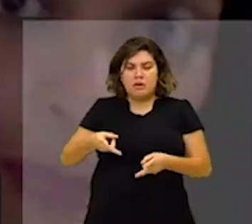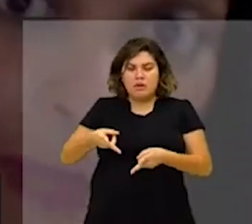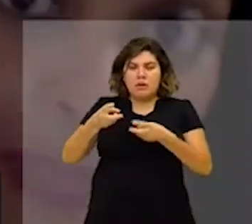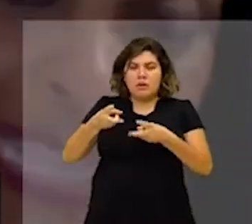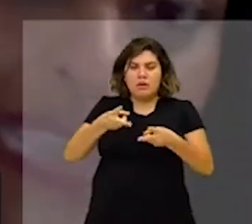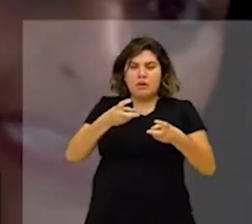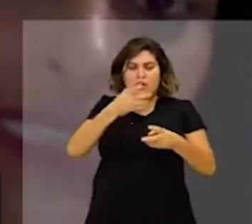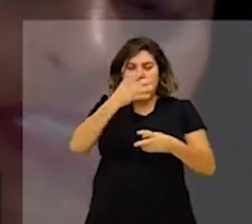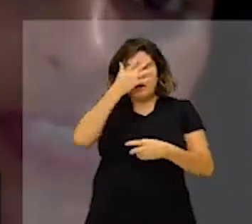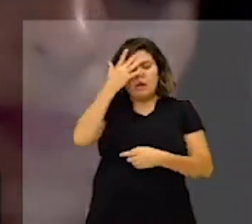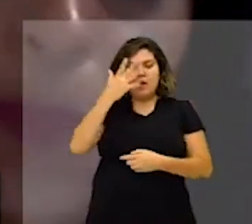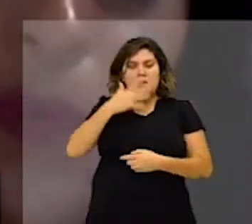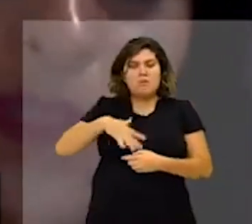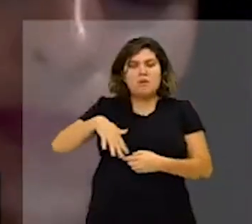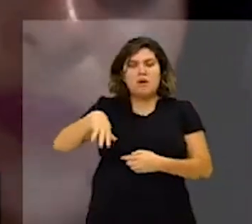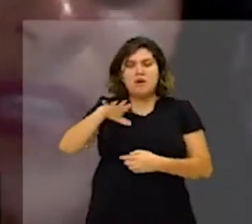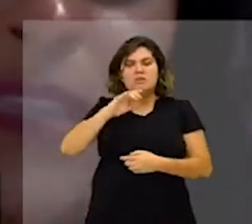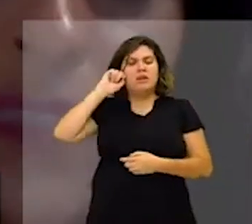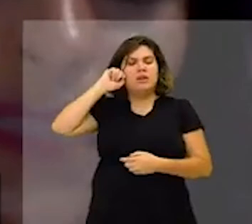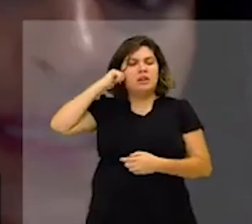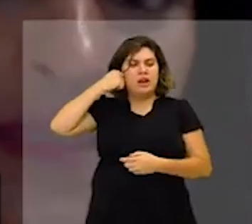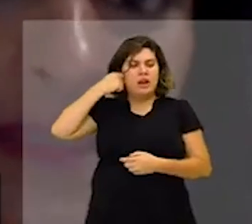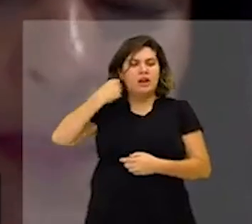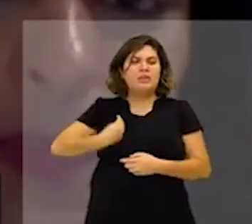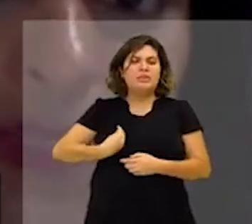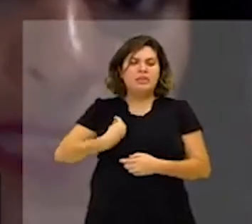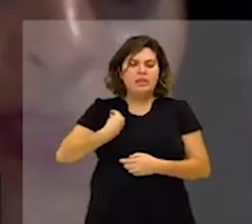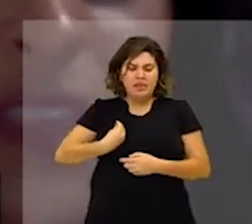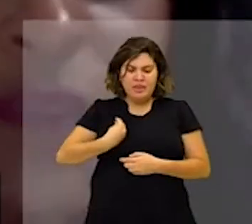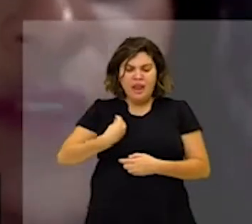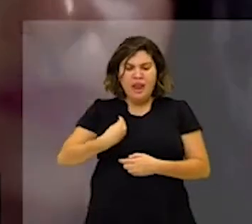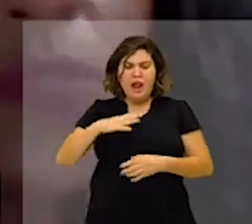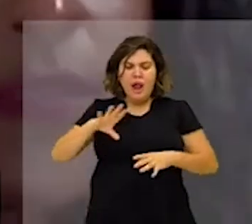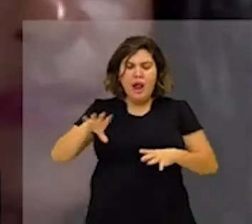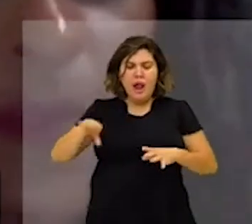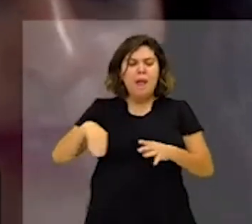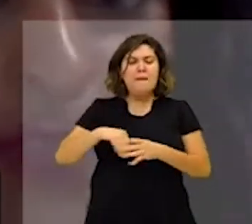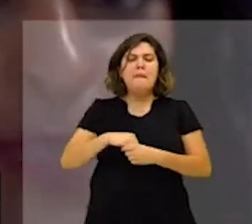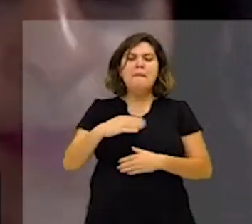as próprias pessoas negras que estão portanto inseridos nesse processo que que vão ser utilizada